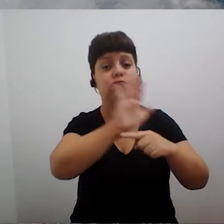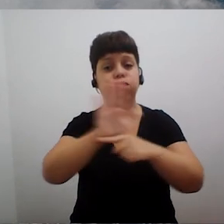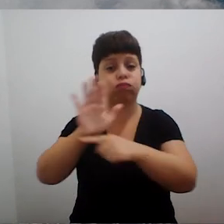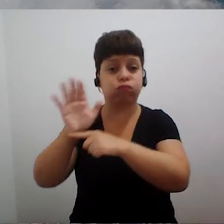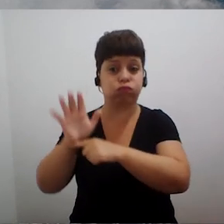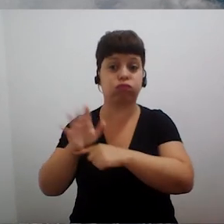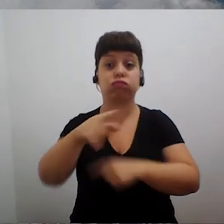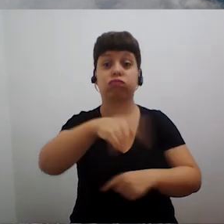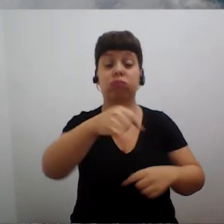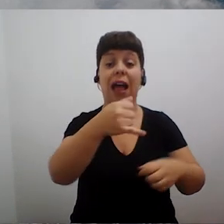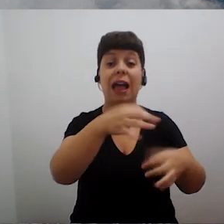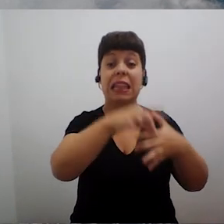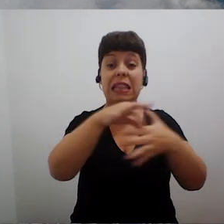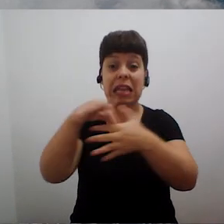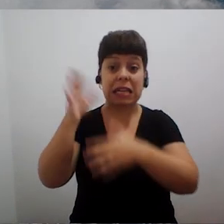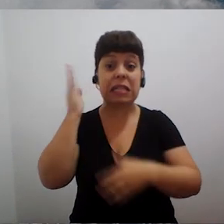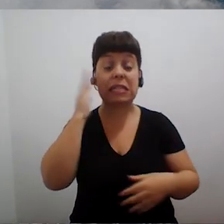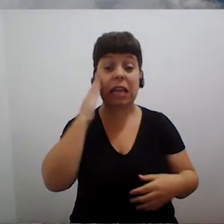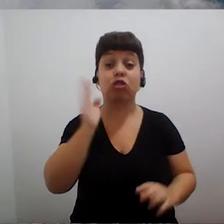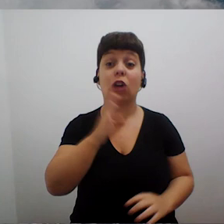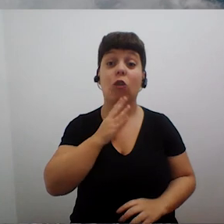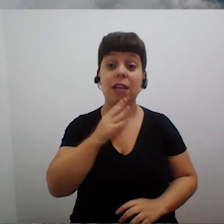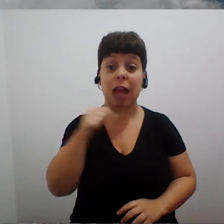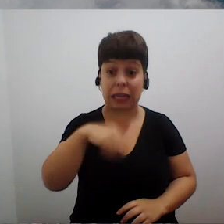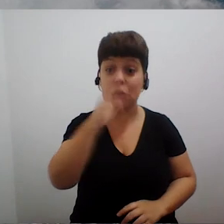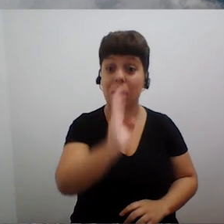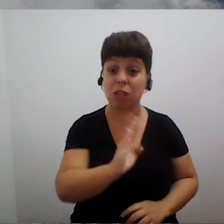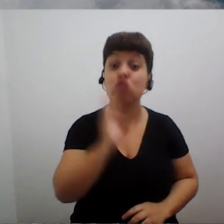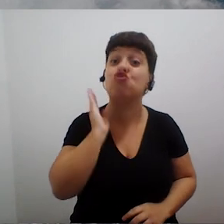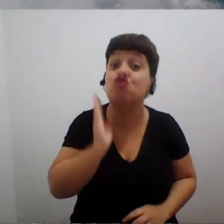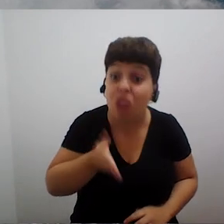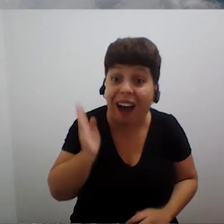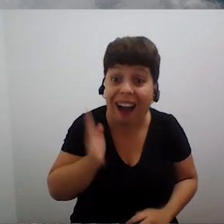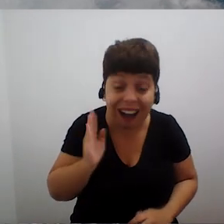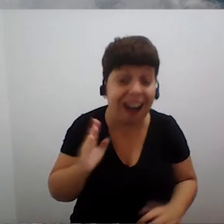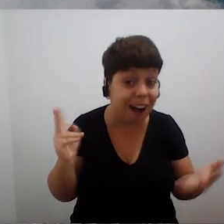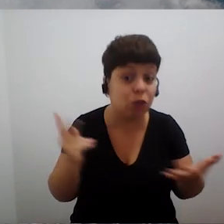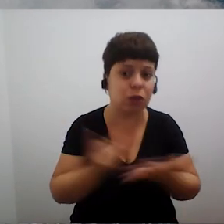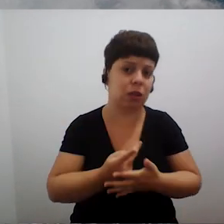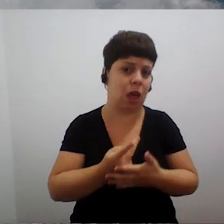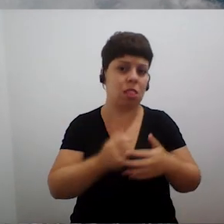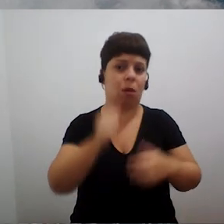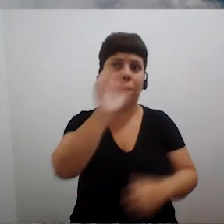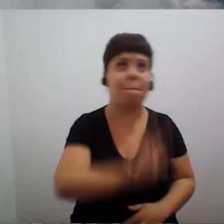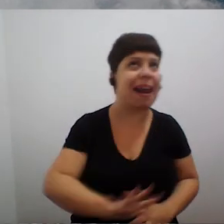conheçam o que já está acontecendo no Brasil, nas diferentes localidades e realidades do Brasil,